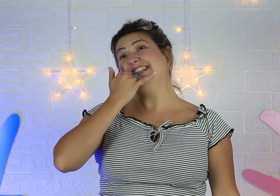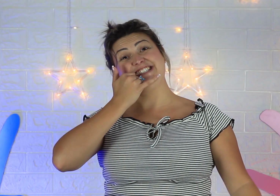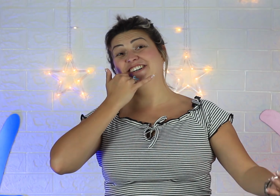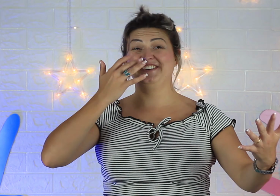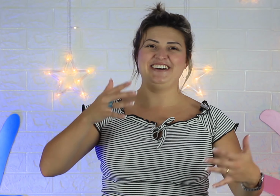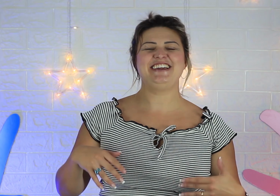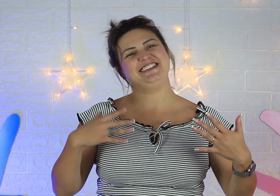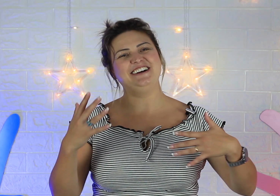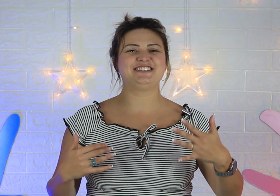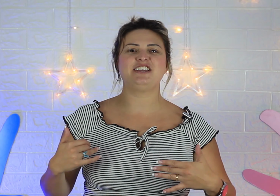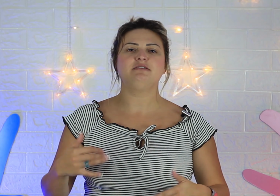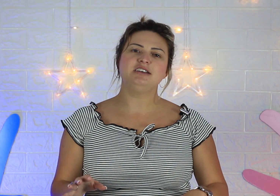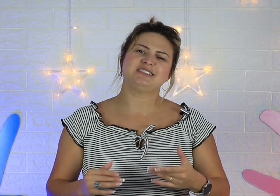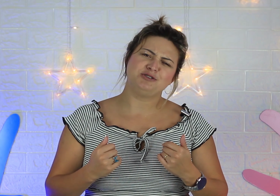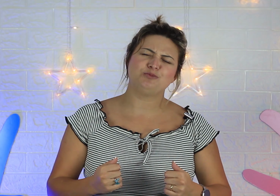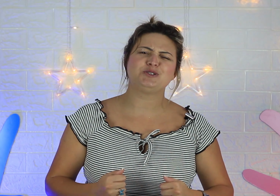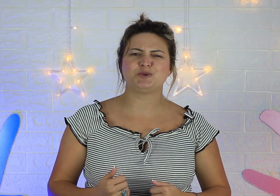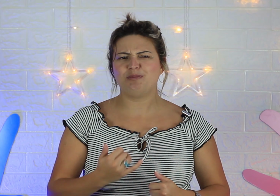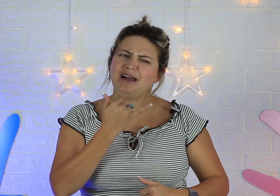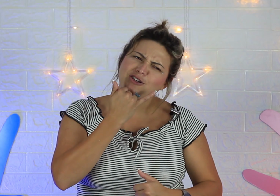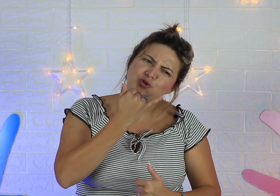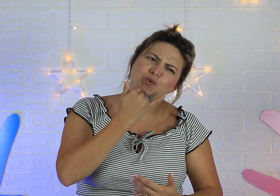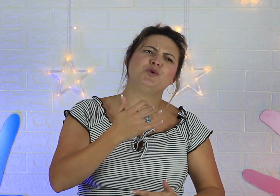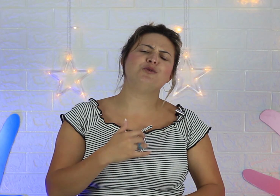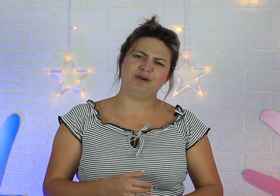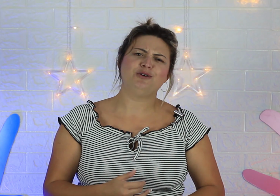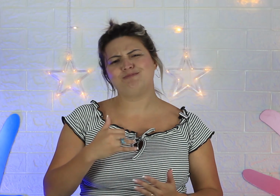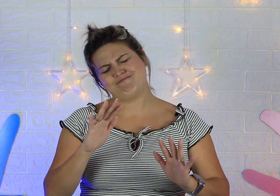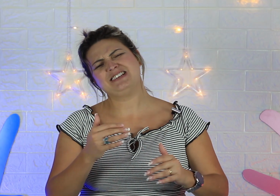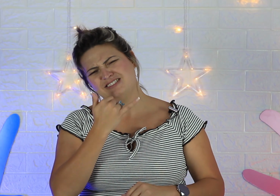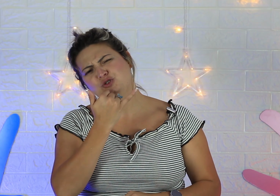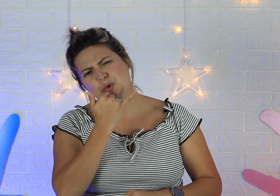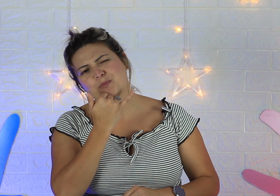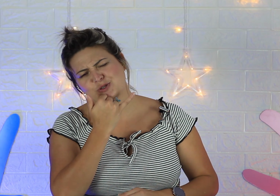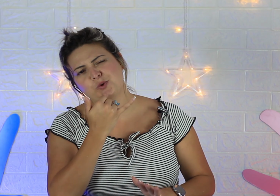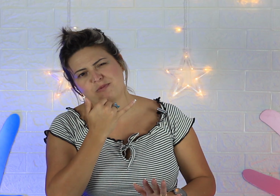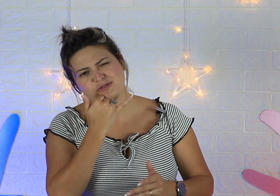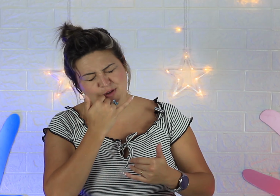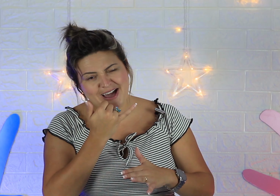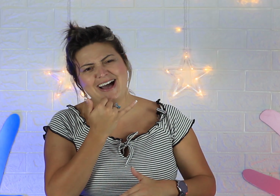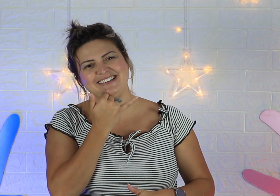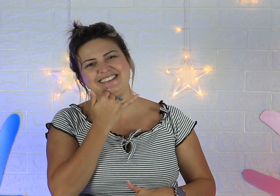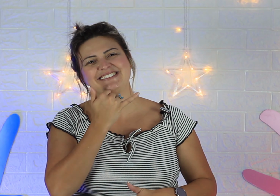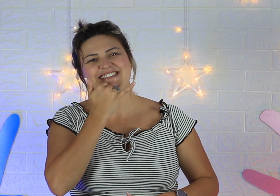Ai desculpa aí tal você que não só pedindo uma desculpa desculpa desculpa desculpa tô errada